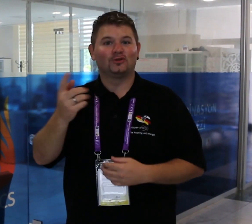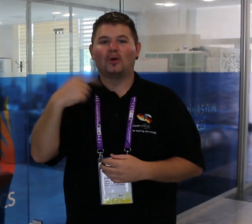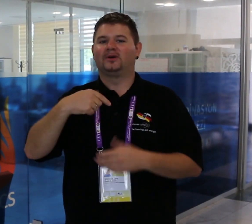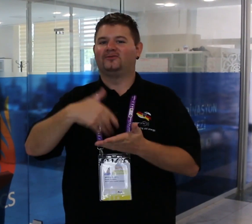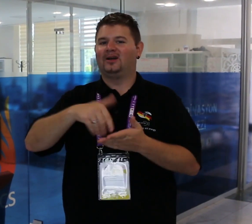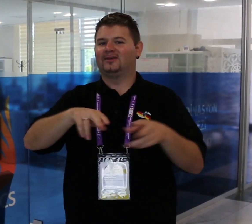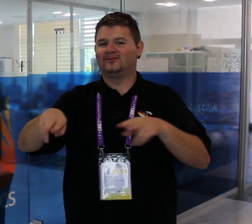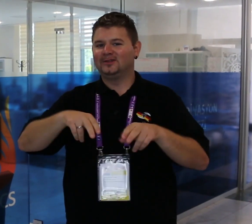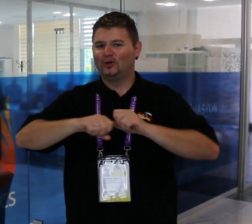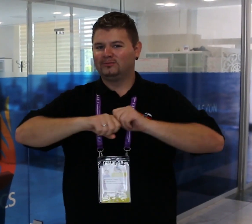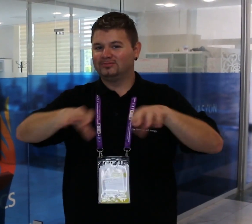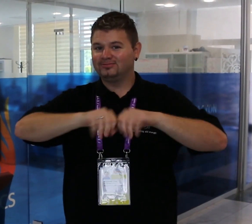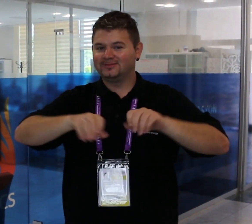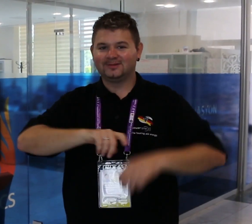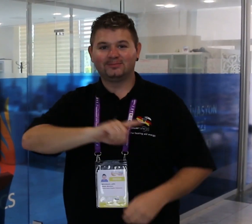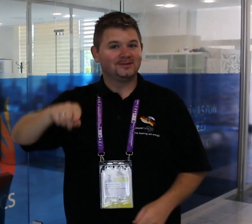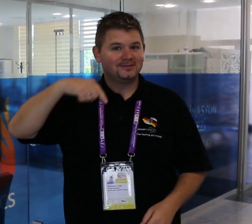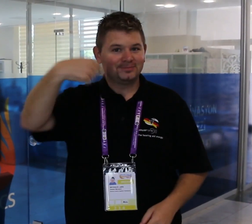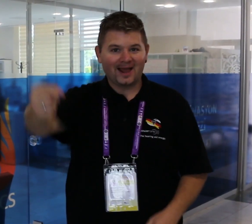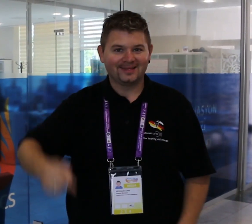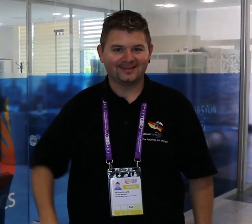In den nächsten Tagen kommen dann weitere Videos! Bis bald!